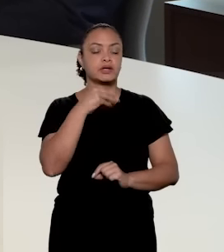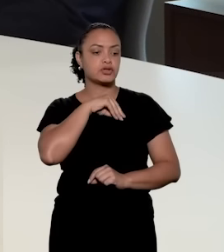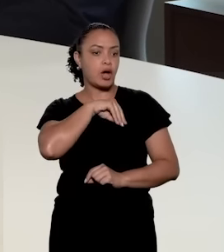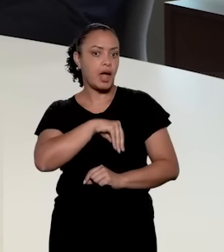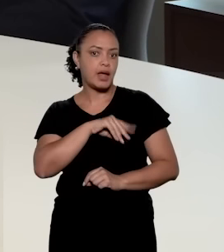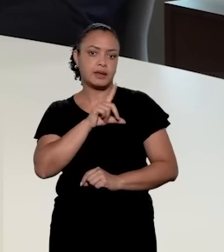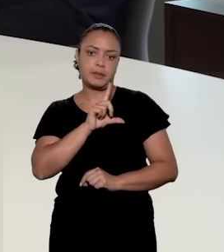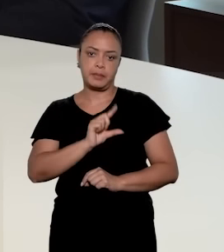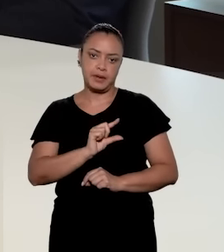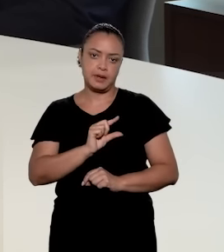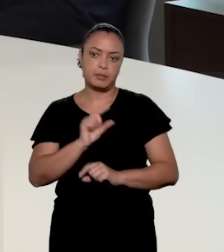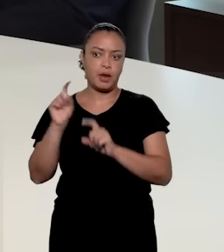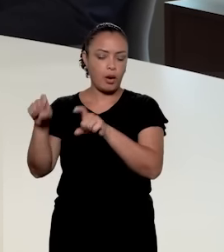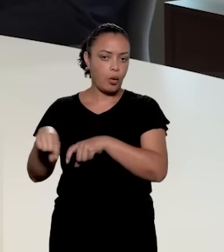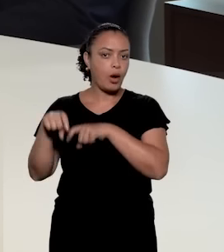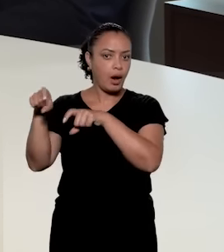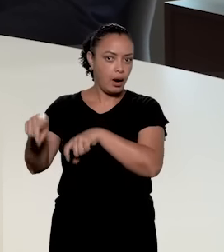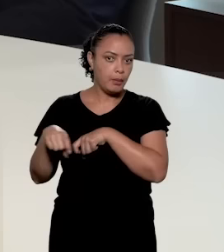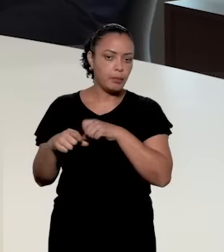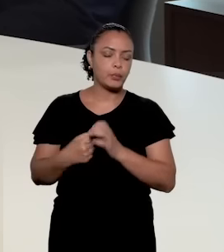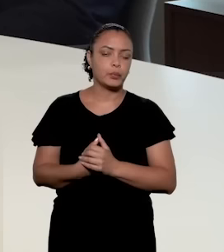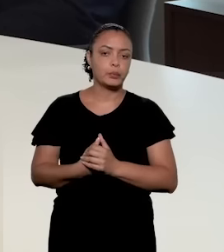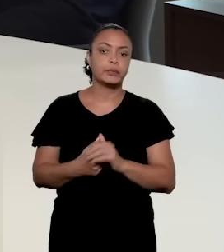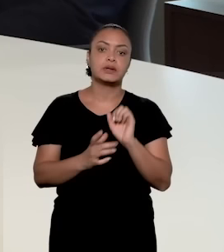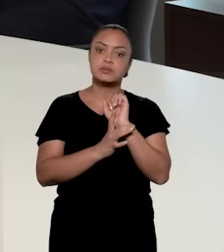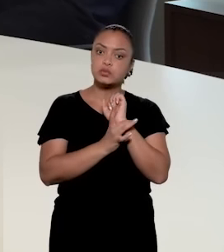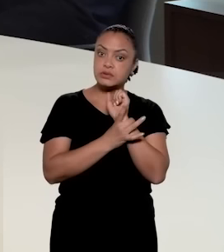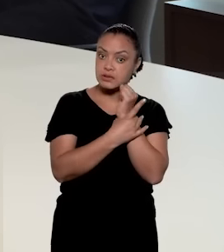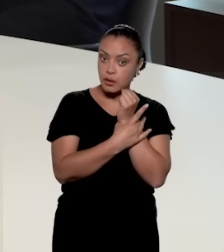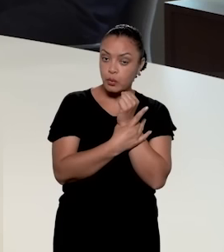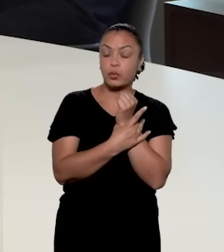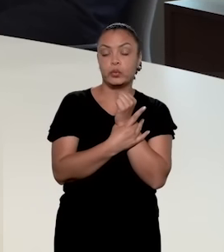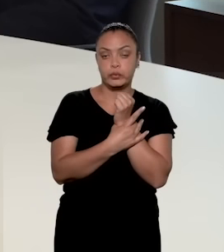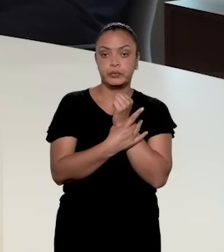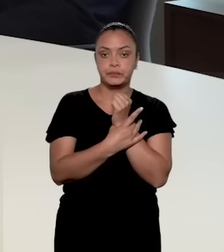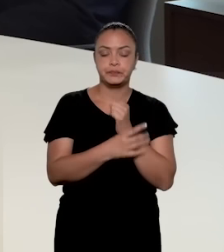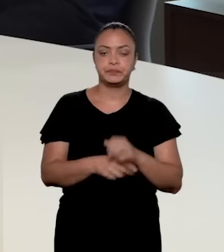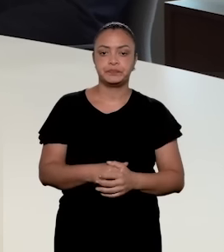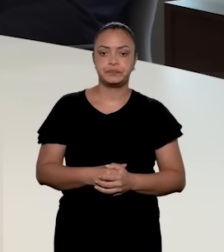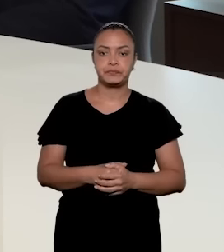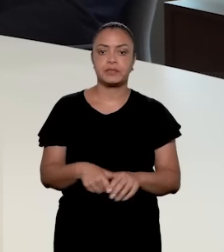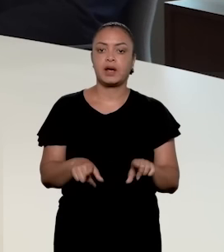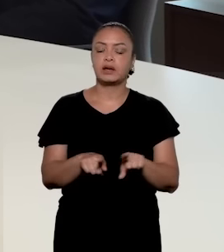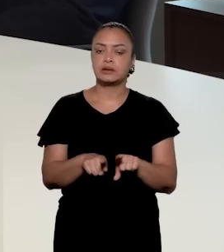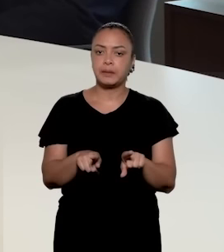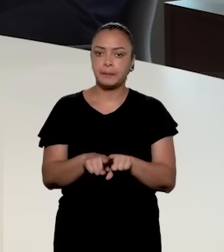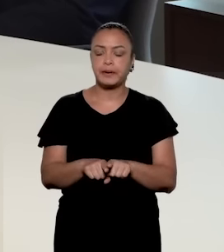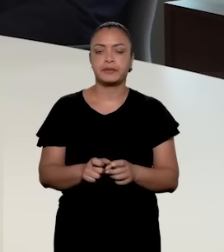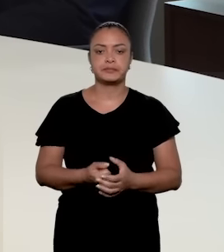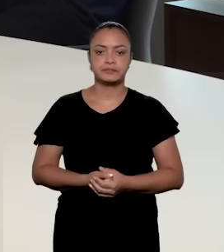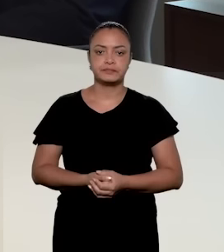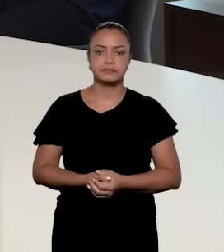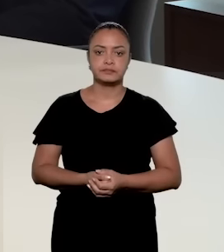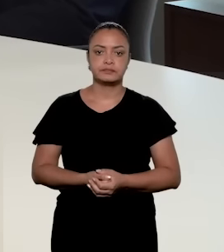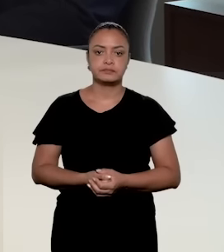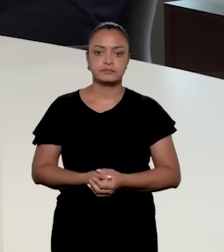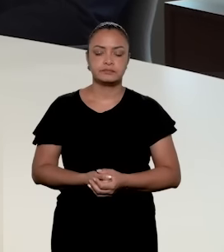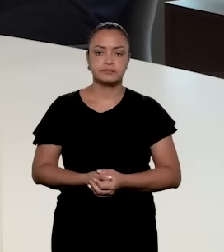a importância de uma renda mínima no campo e a questão do seguro, que atua nesse sentido